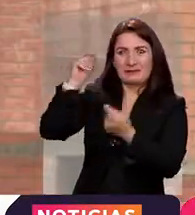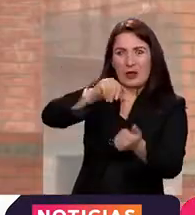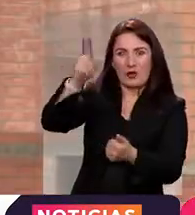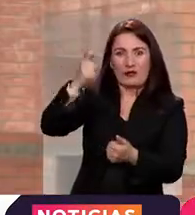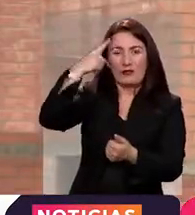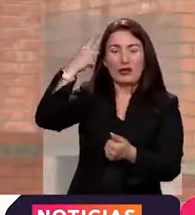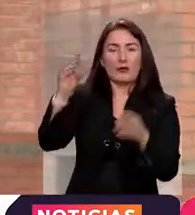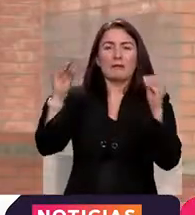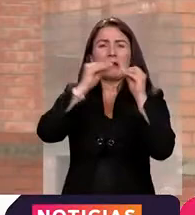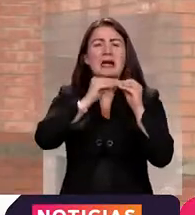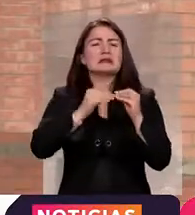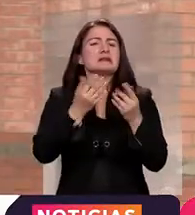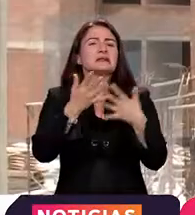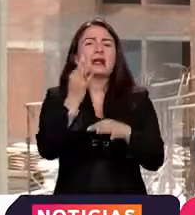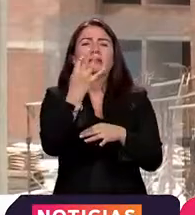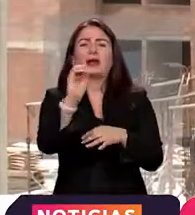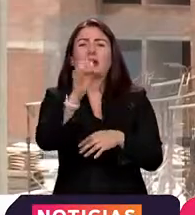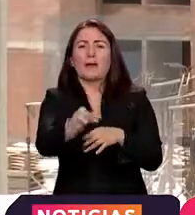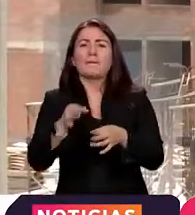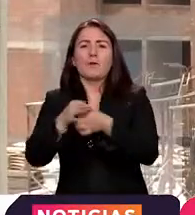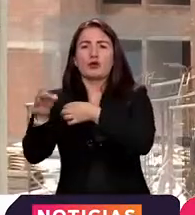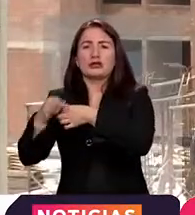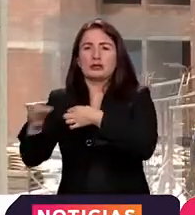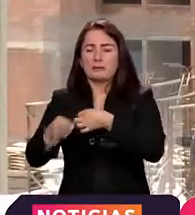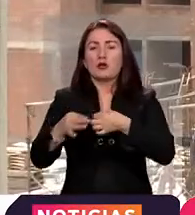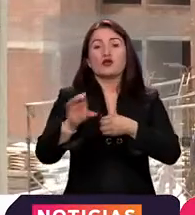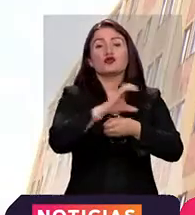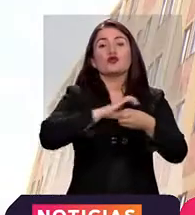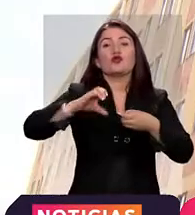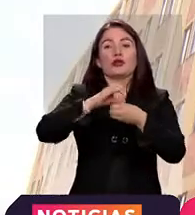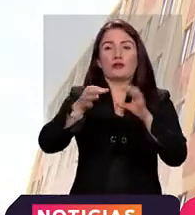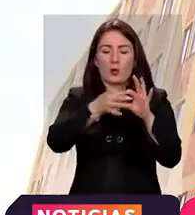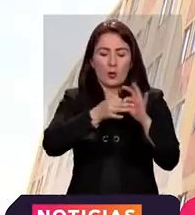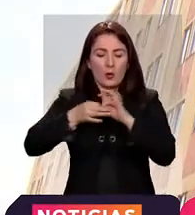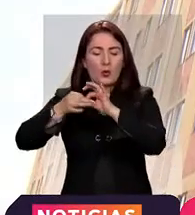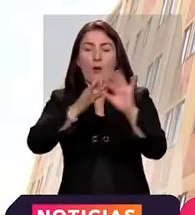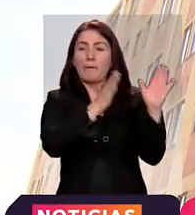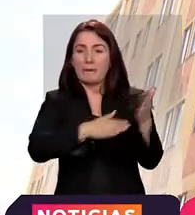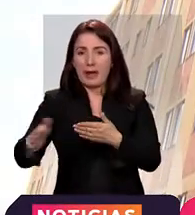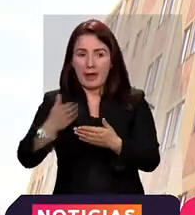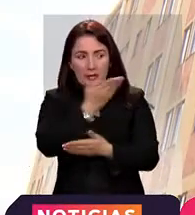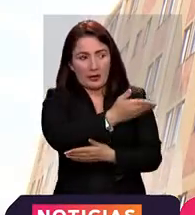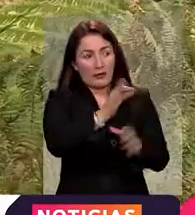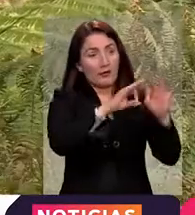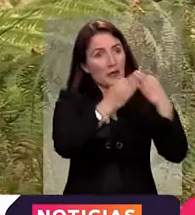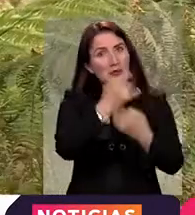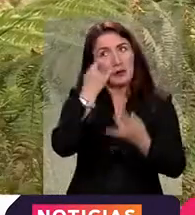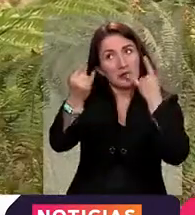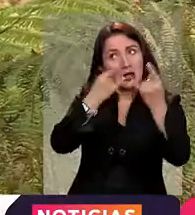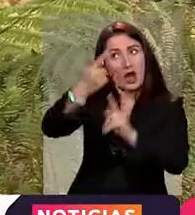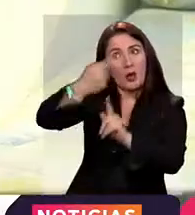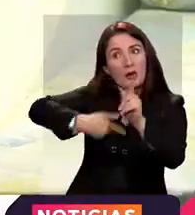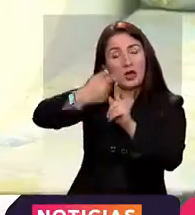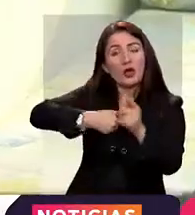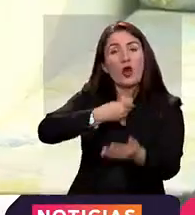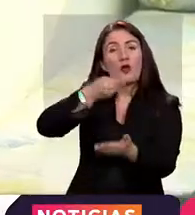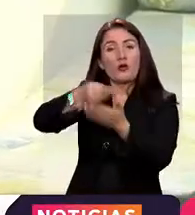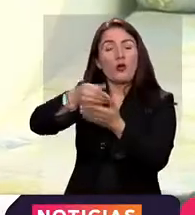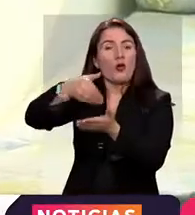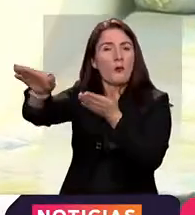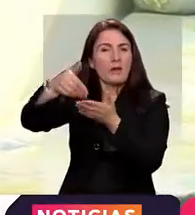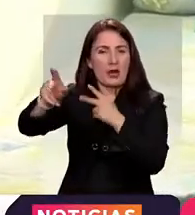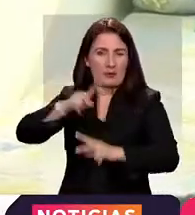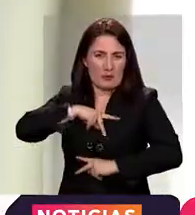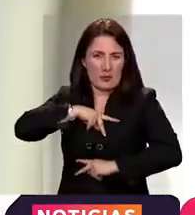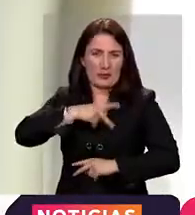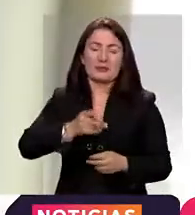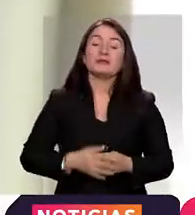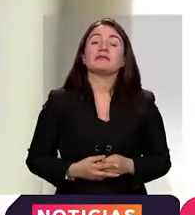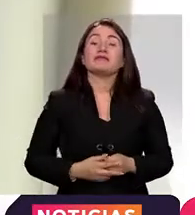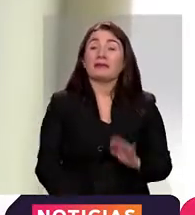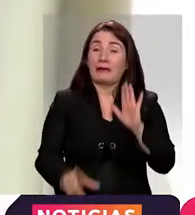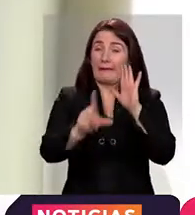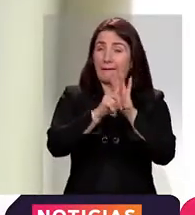PLANEACIóN.